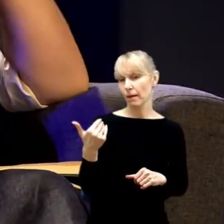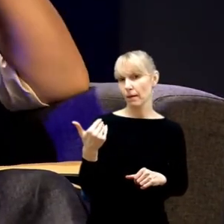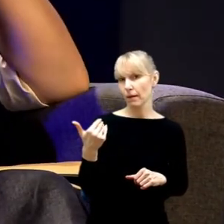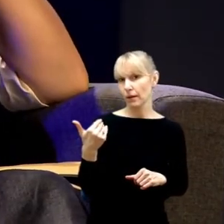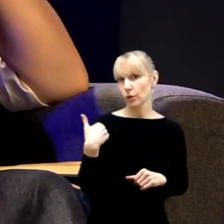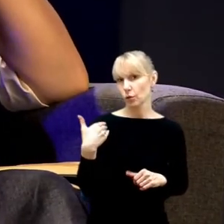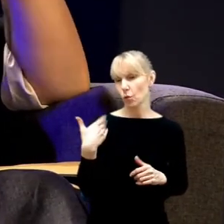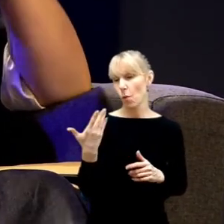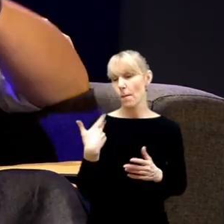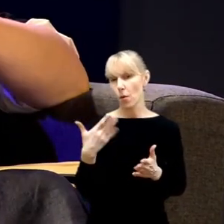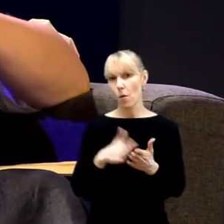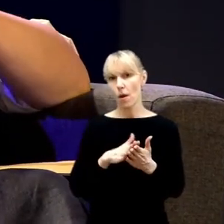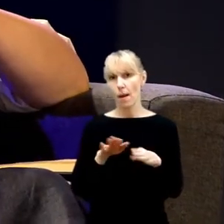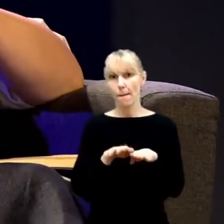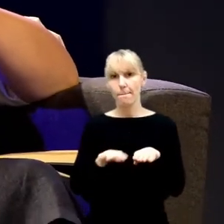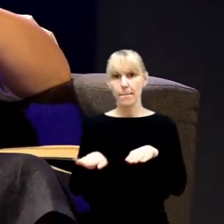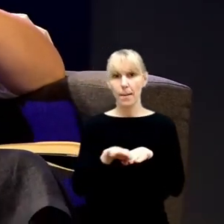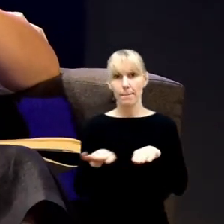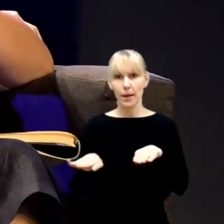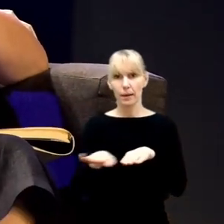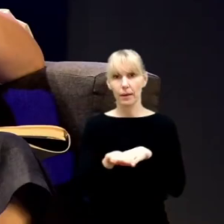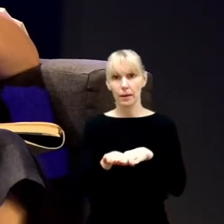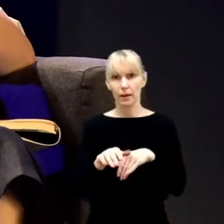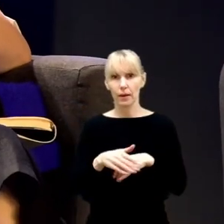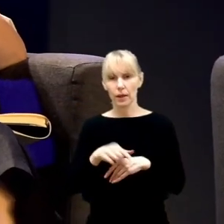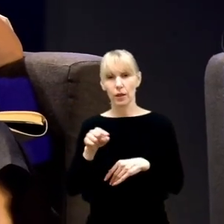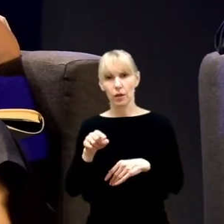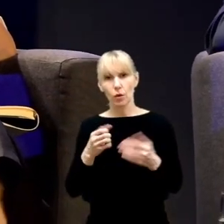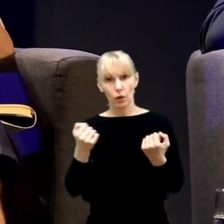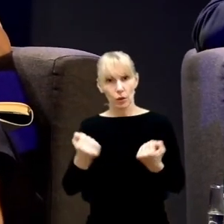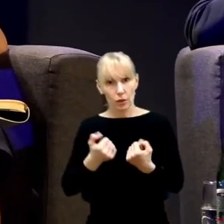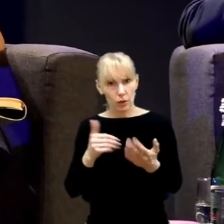przestrzeni i to jest jeszcze jakiś motyw, nad którym trzeba popracować.